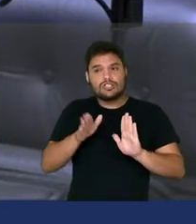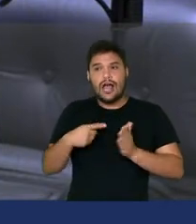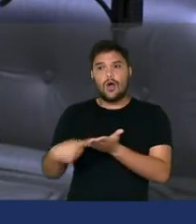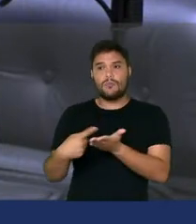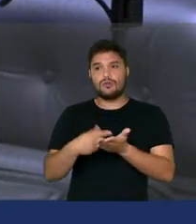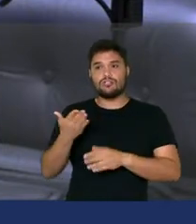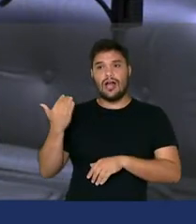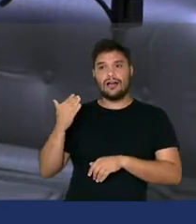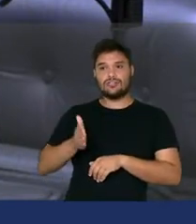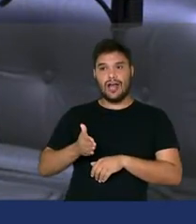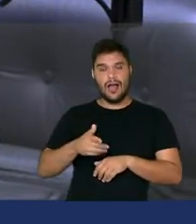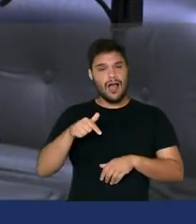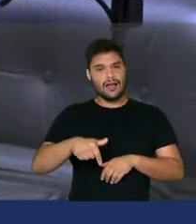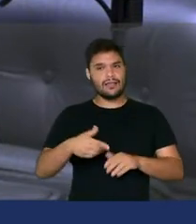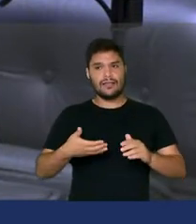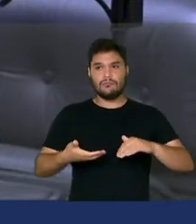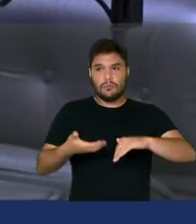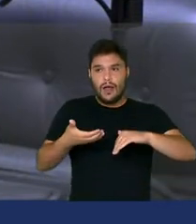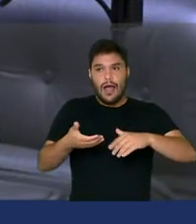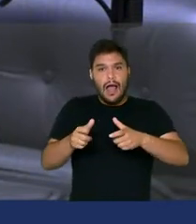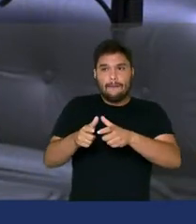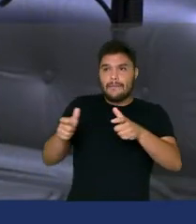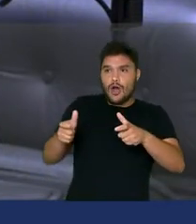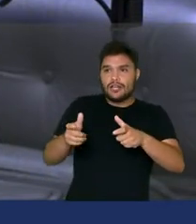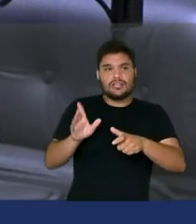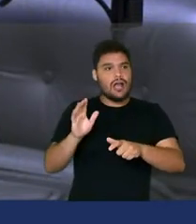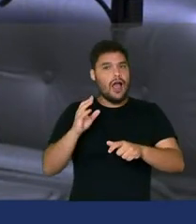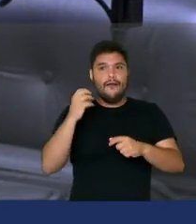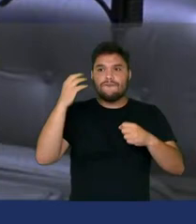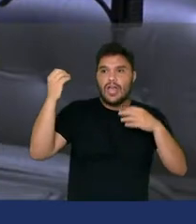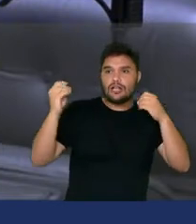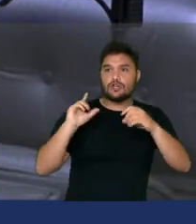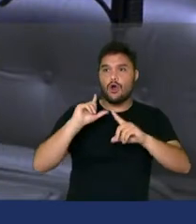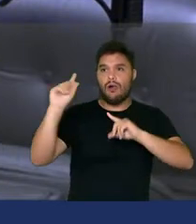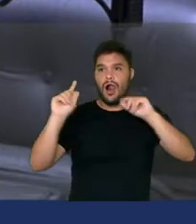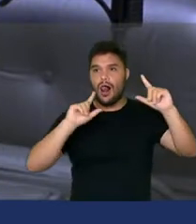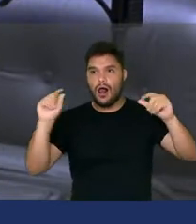VISÃO, COMBINAR DE QUE SERIA MATÉRIA CONSENSUAL NÃO JUSTO PARA O PARLAMENTO ONDE A MAIORIA VIAJOU E TEREMOS